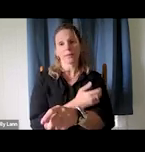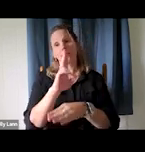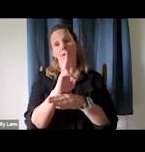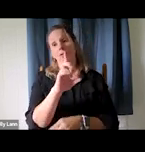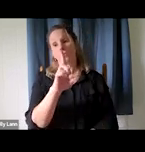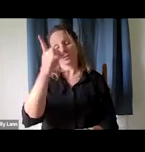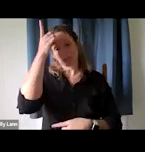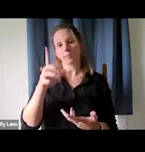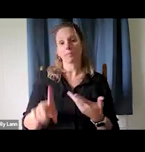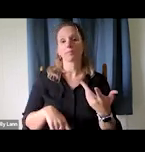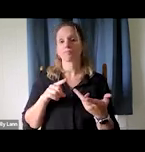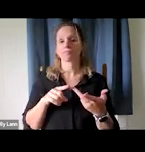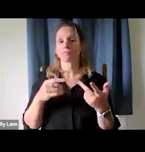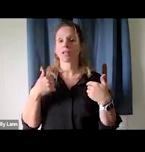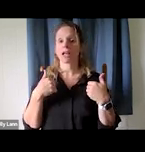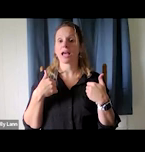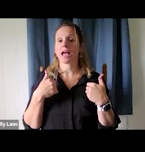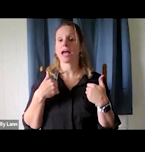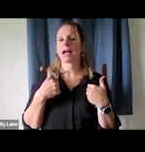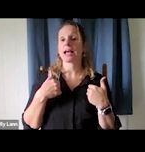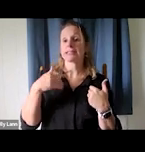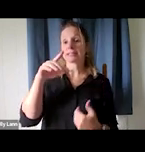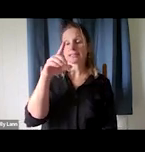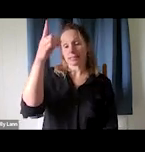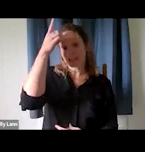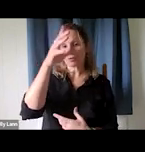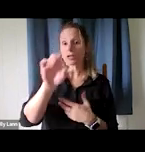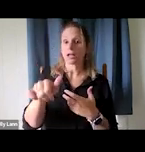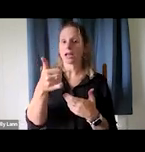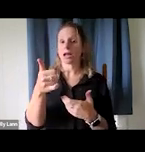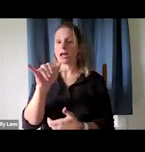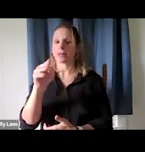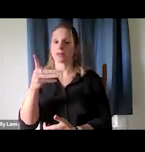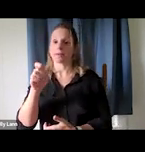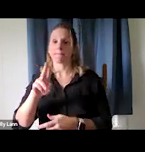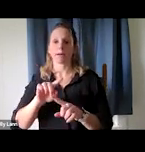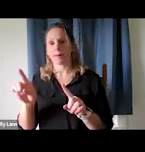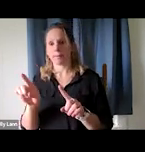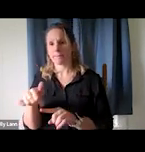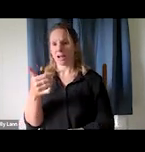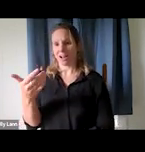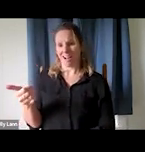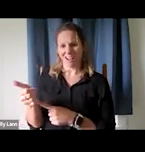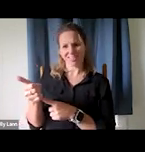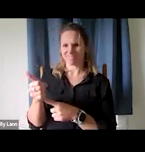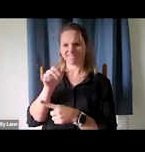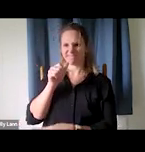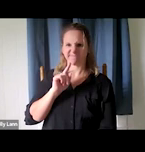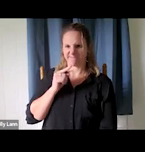El reclamante puede tener un trastorno por consumo de sustancias y otros impedimentos, pero puede que los otros impedimentos no sean graves.